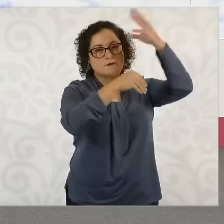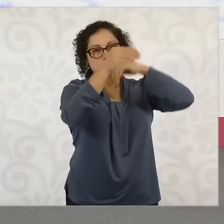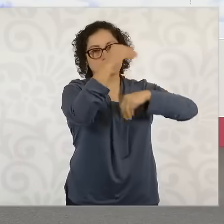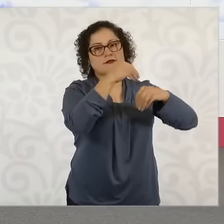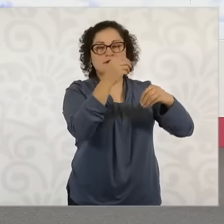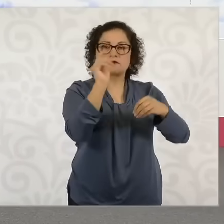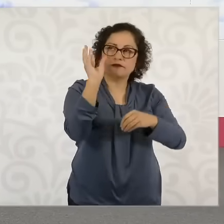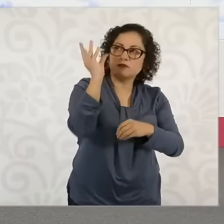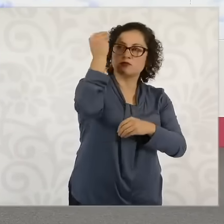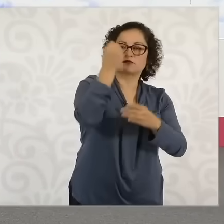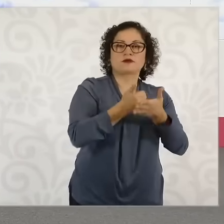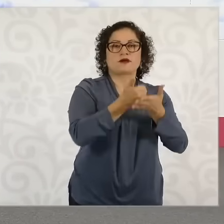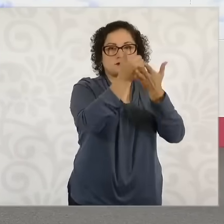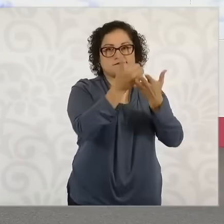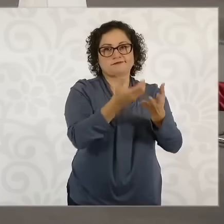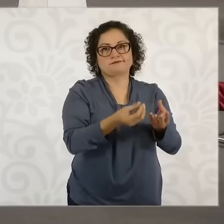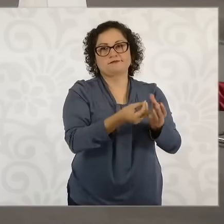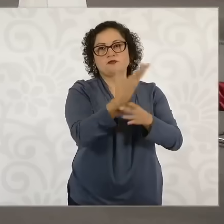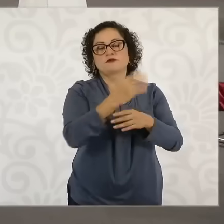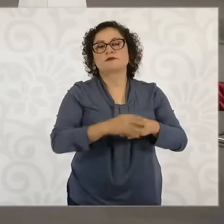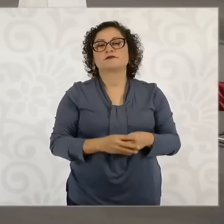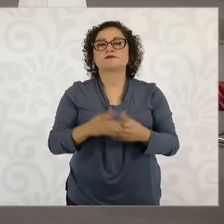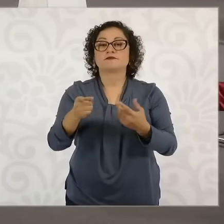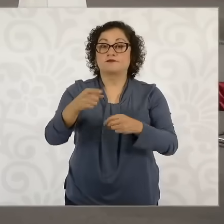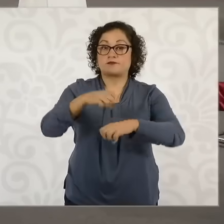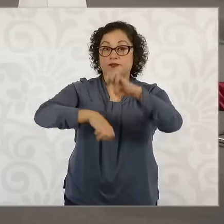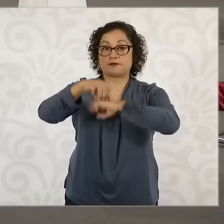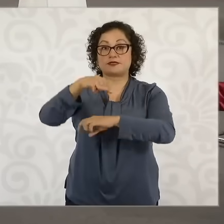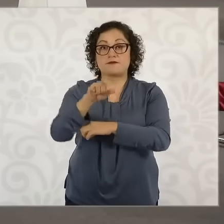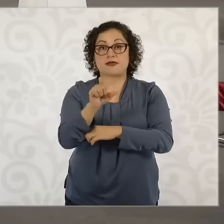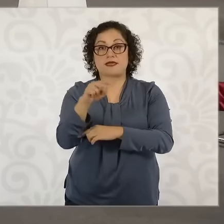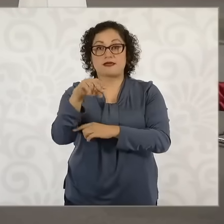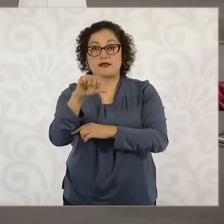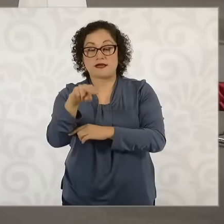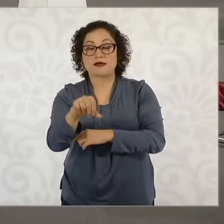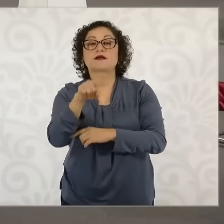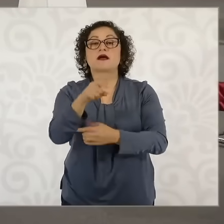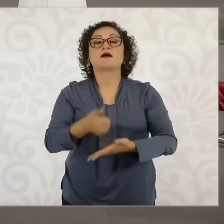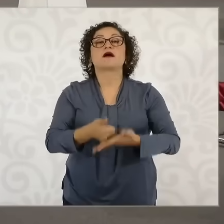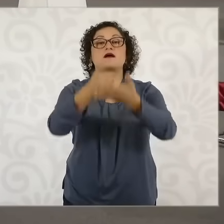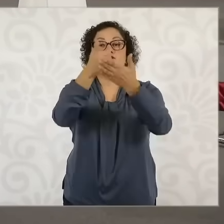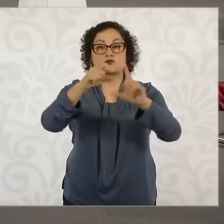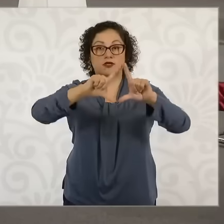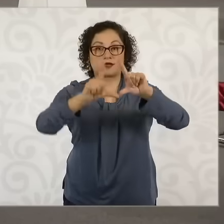tecnologías. También mexicana estará contribuyendo al desarrollo nacional, al desarrollo regional,